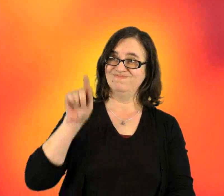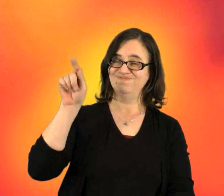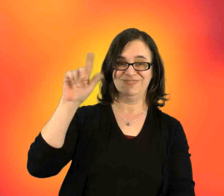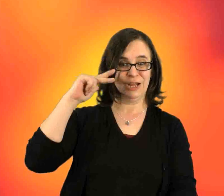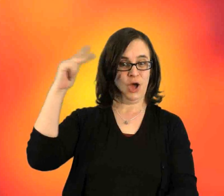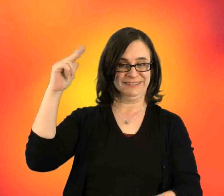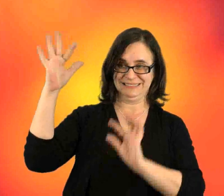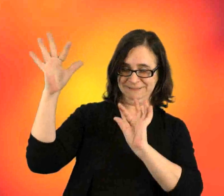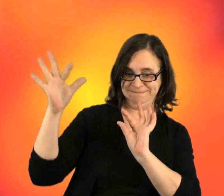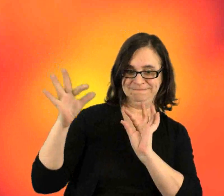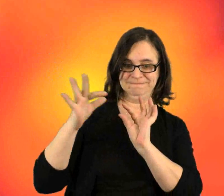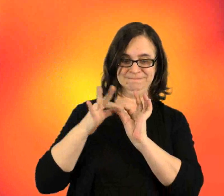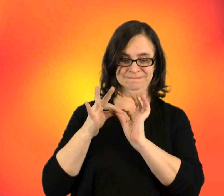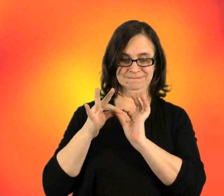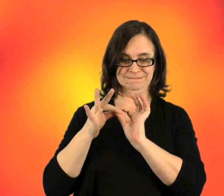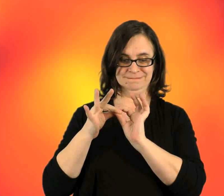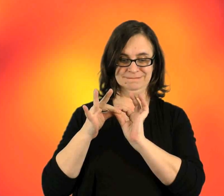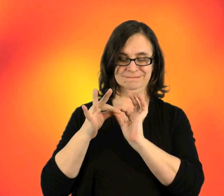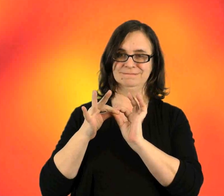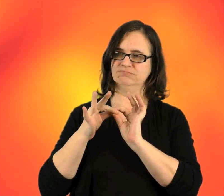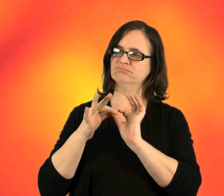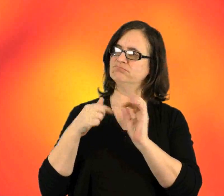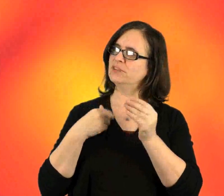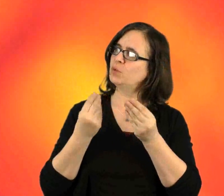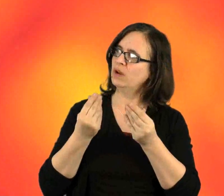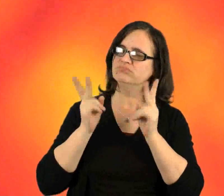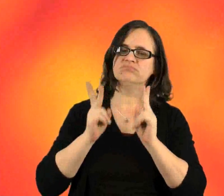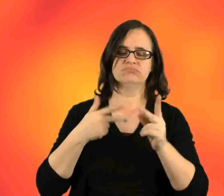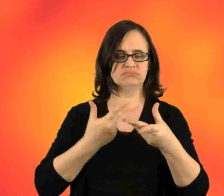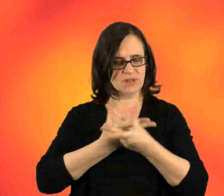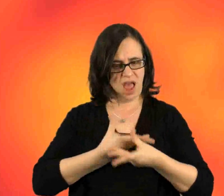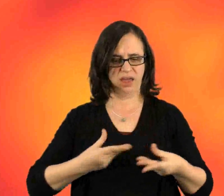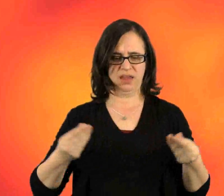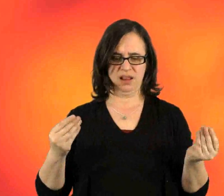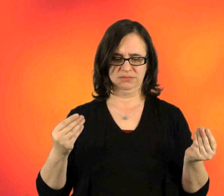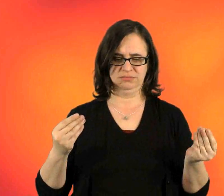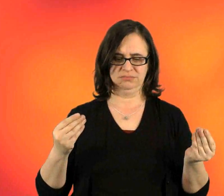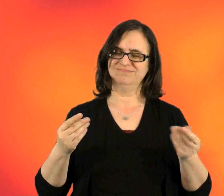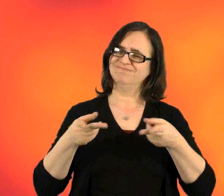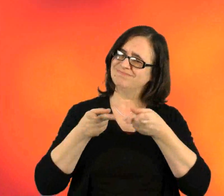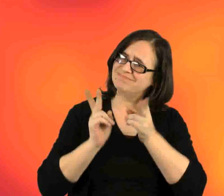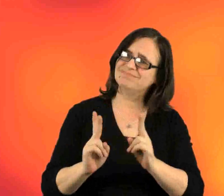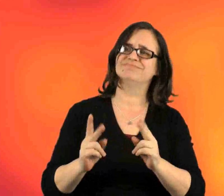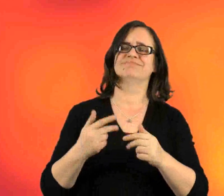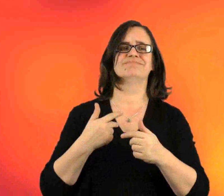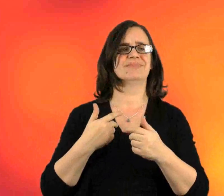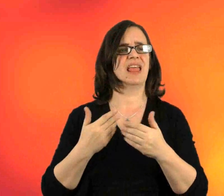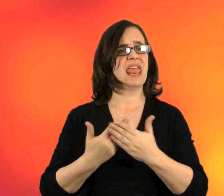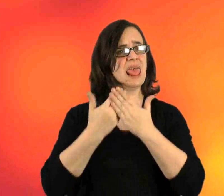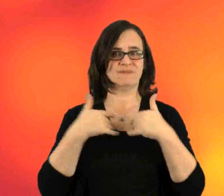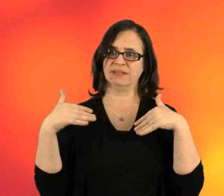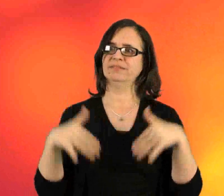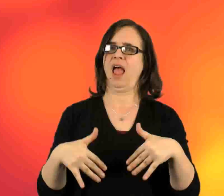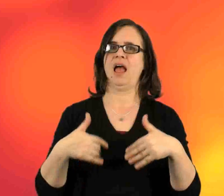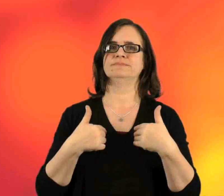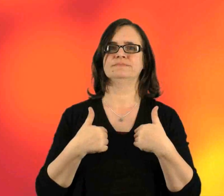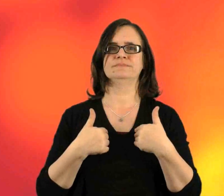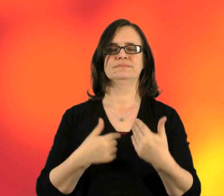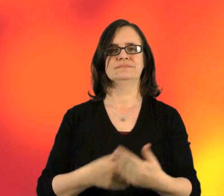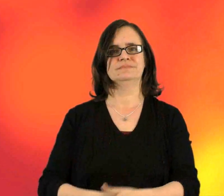Mit Gott verbunden fühle ich richtige Heilung und richtige Hilfe